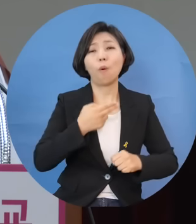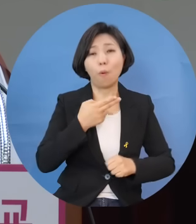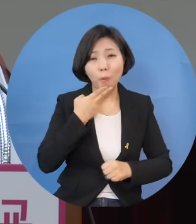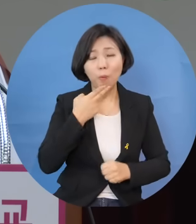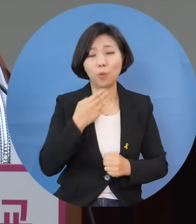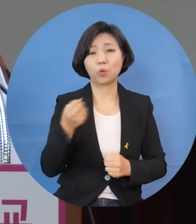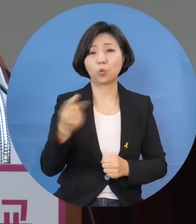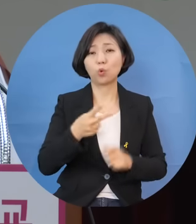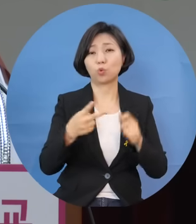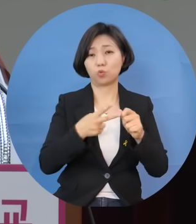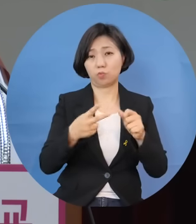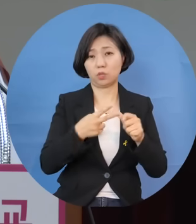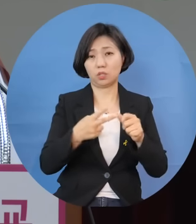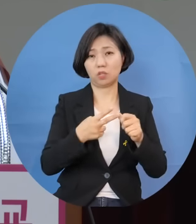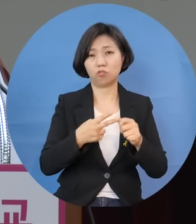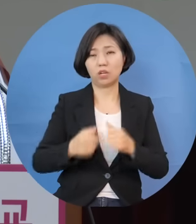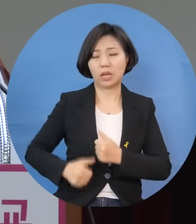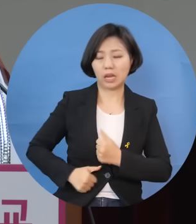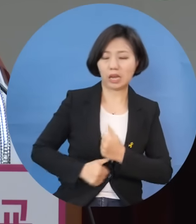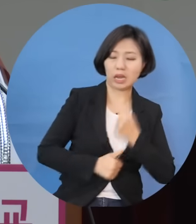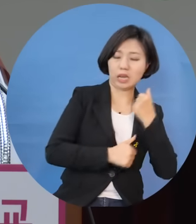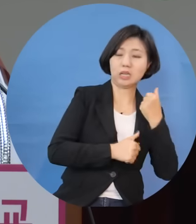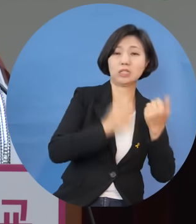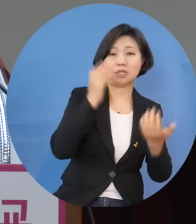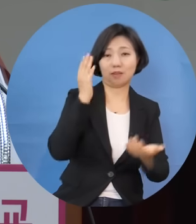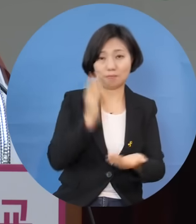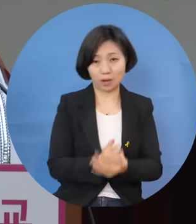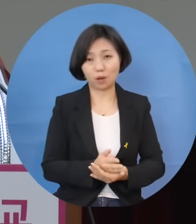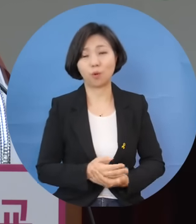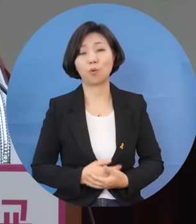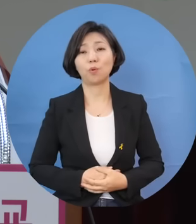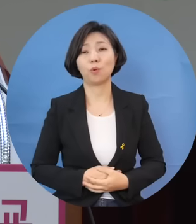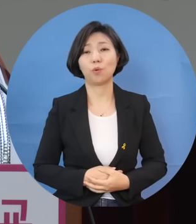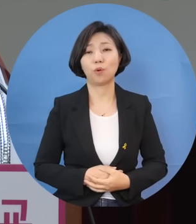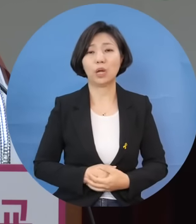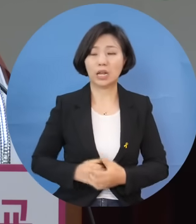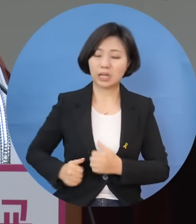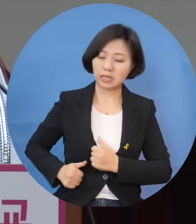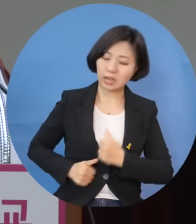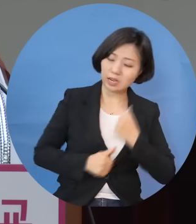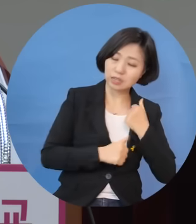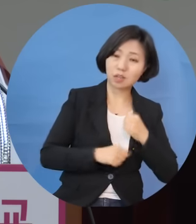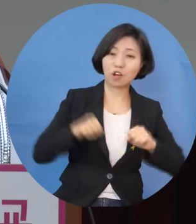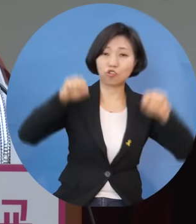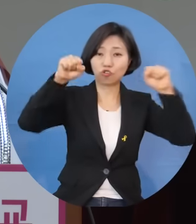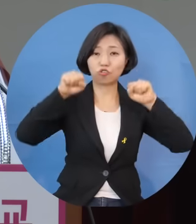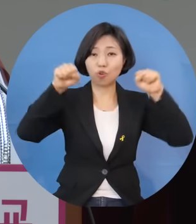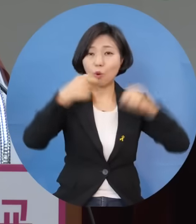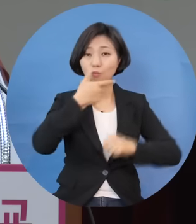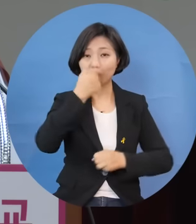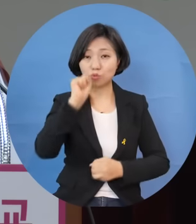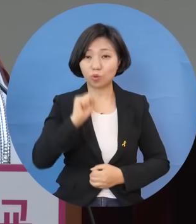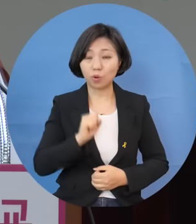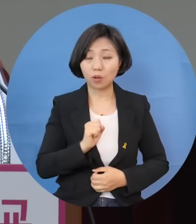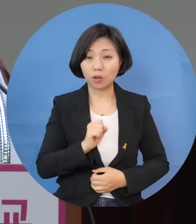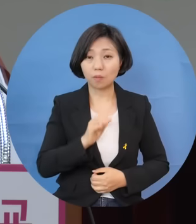둘째, 반대로, 게으르지도 말아야 돼요. 게으른 게 운동 부족입니다. 아시겠어요?